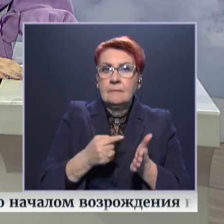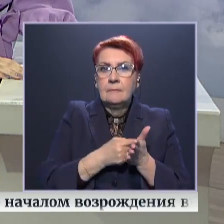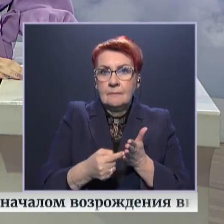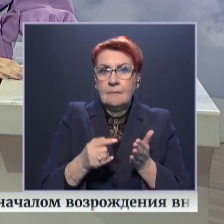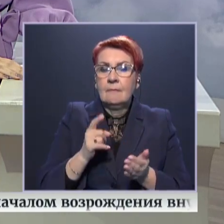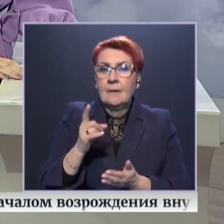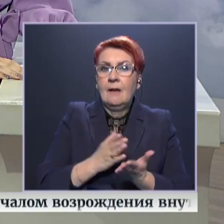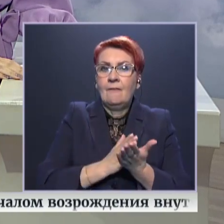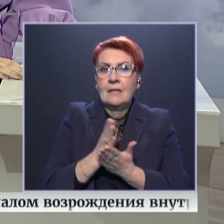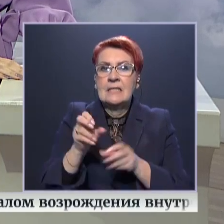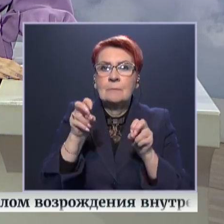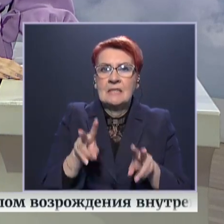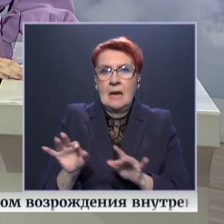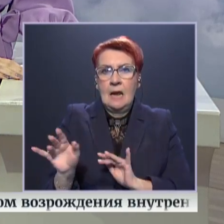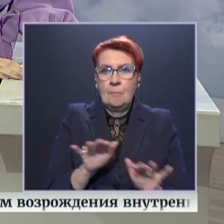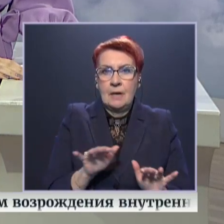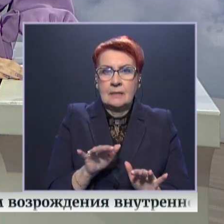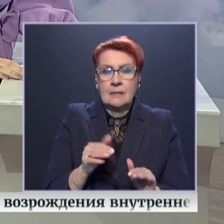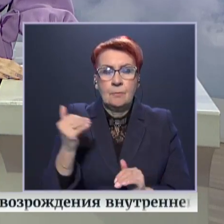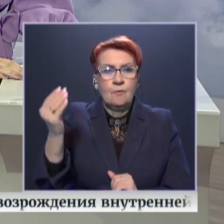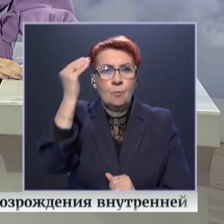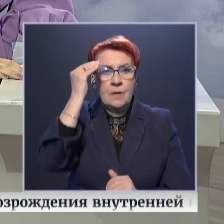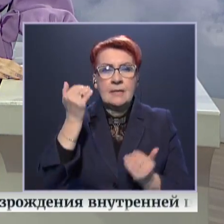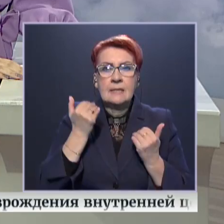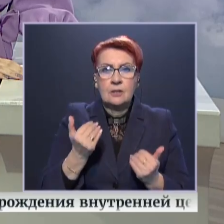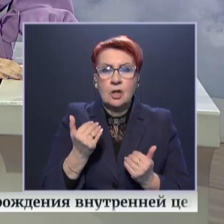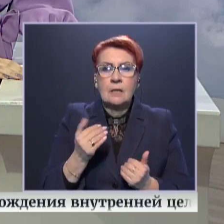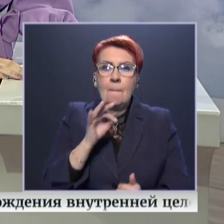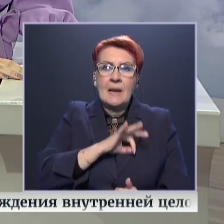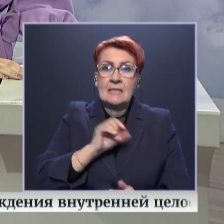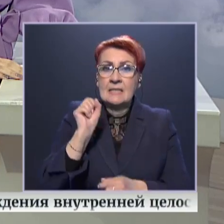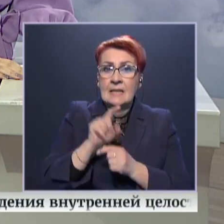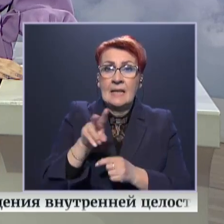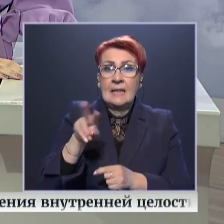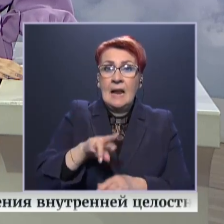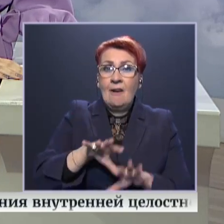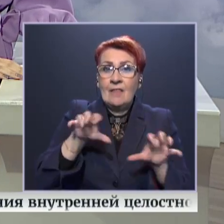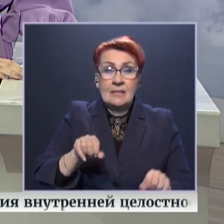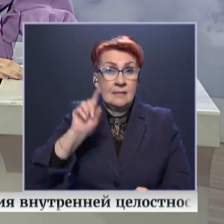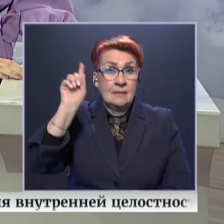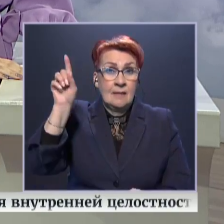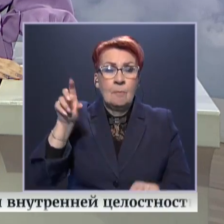направлении специальной операции по его мнению сейчас приоритетная задача для властей там является безопасность